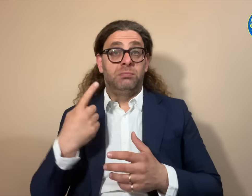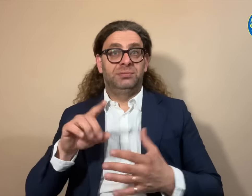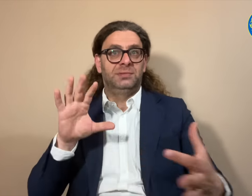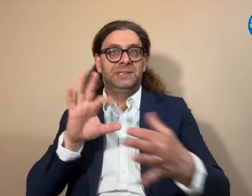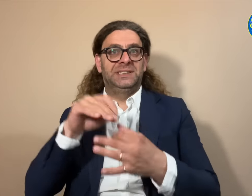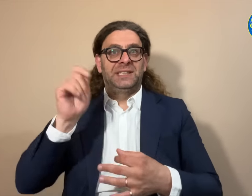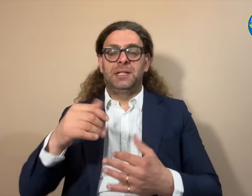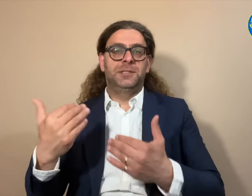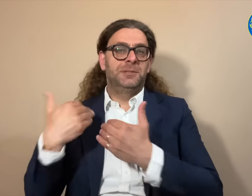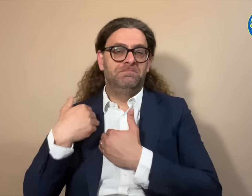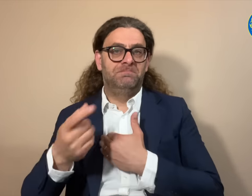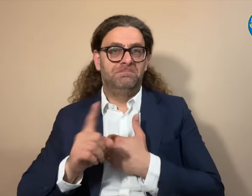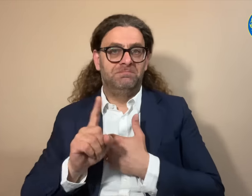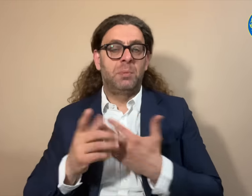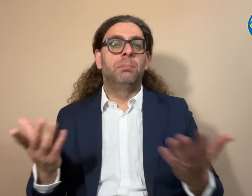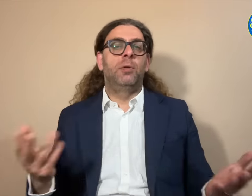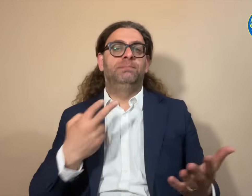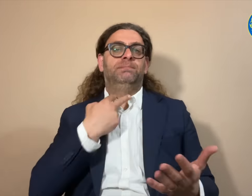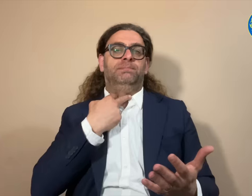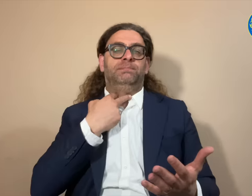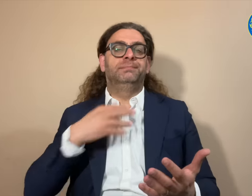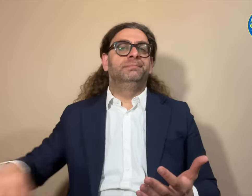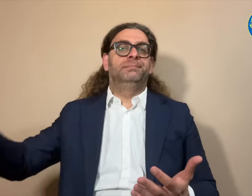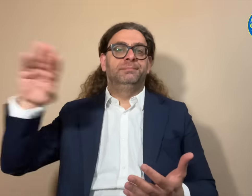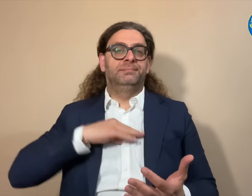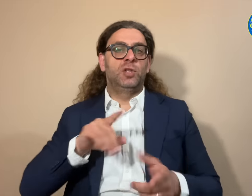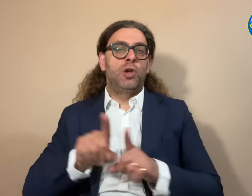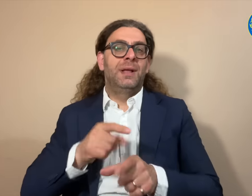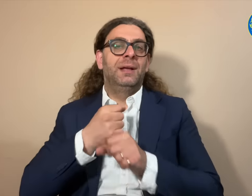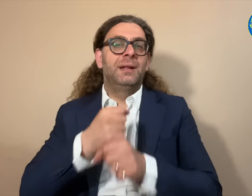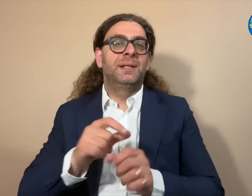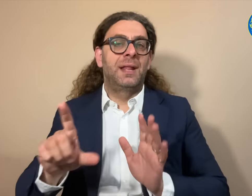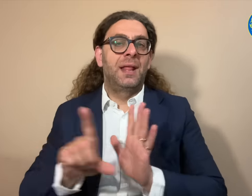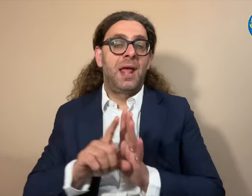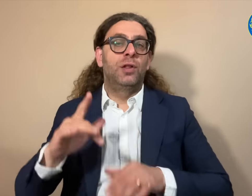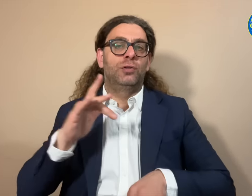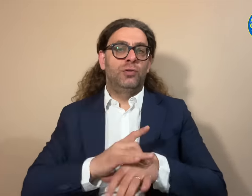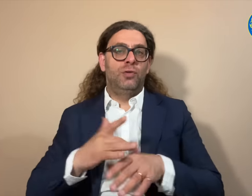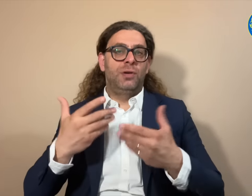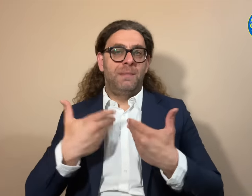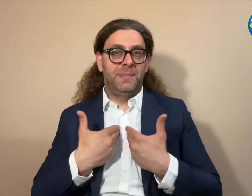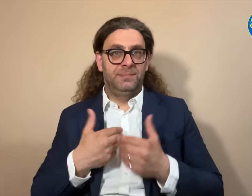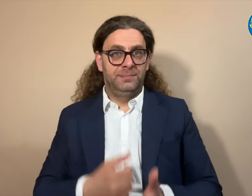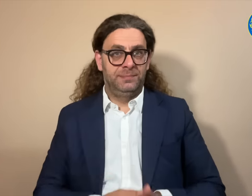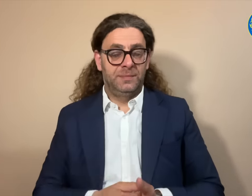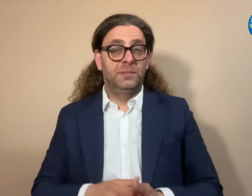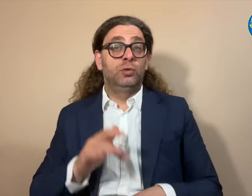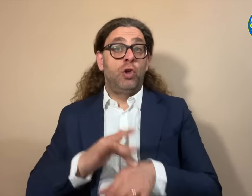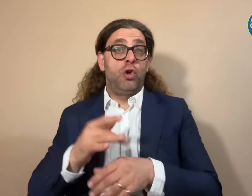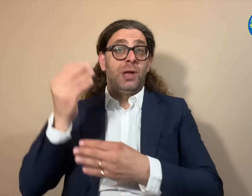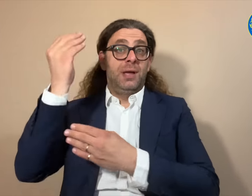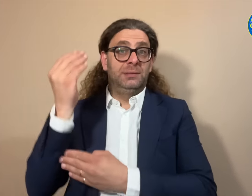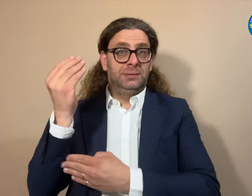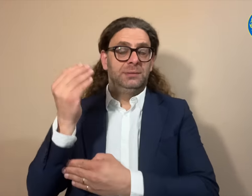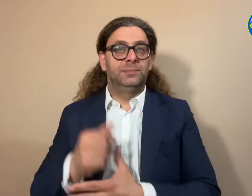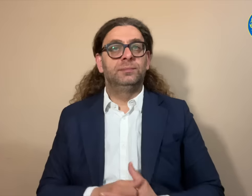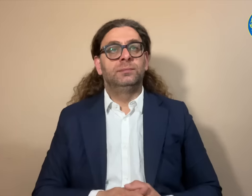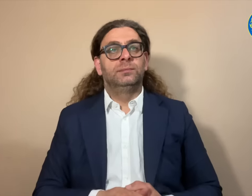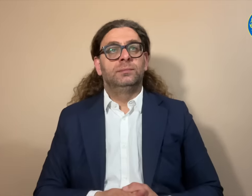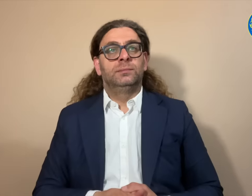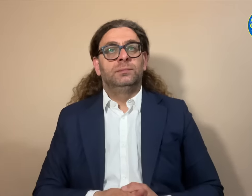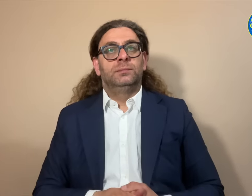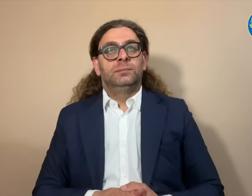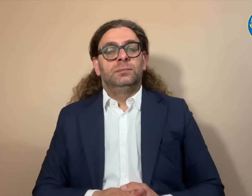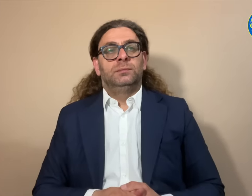Tuttavia gli atti coinvolgono ovviamente l'attuale presidenza nazionale in qualità di rappresentante legale dell'ENS.